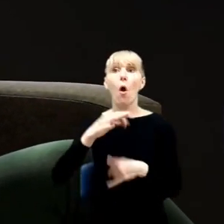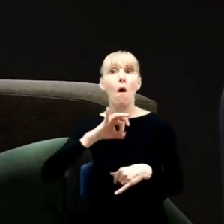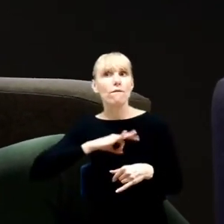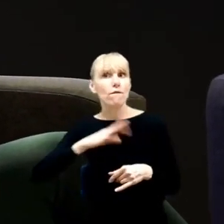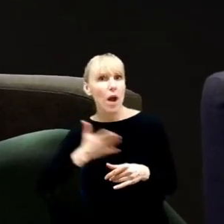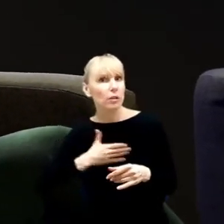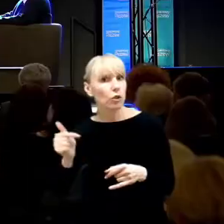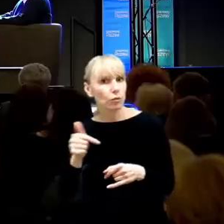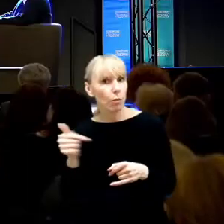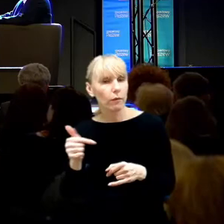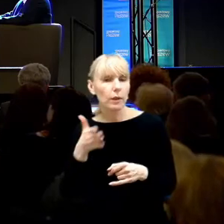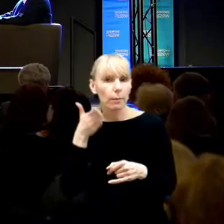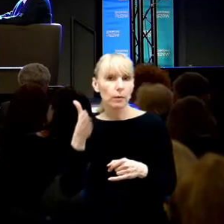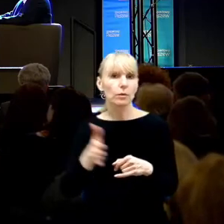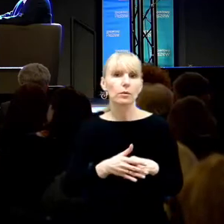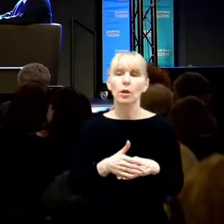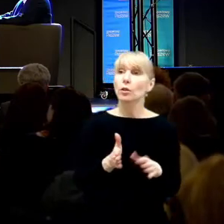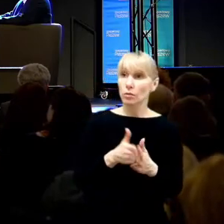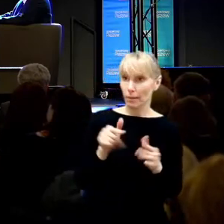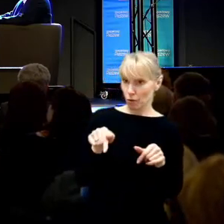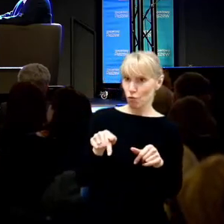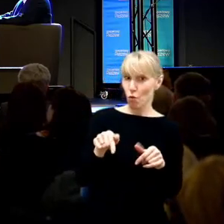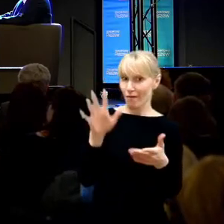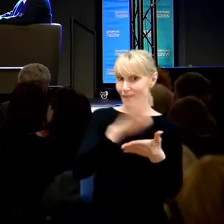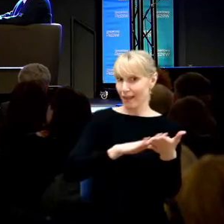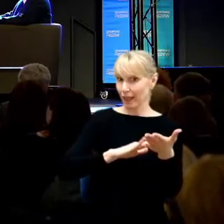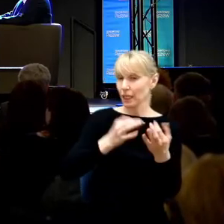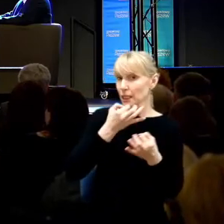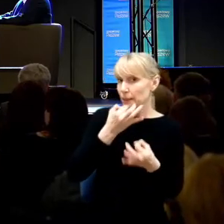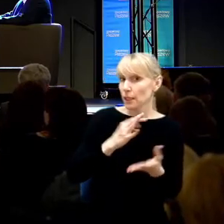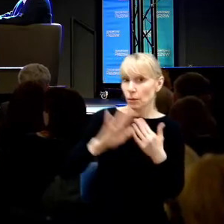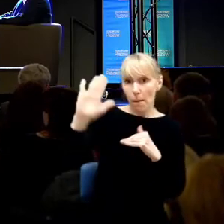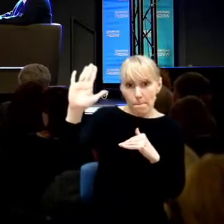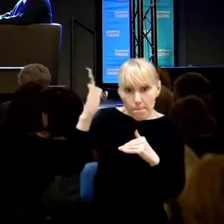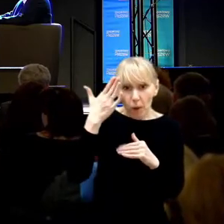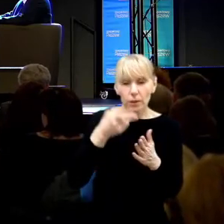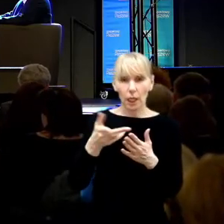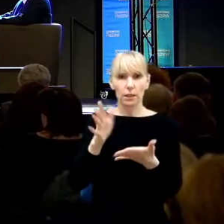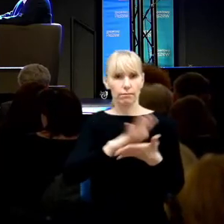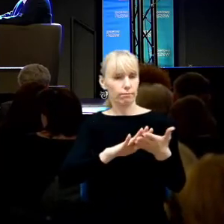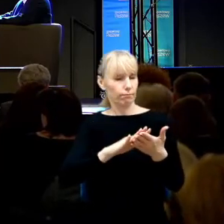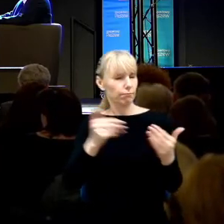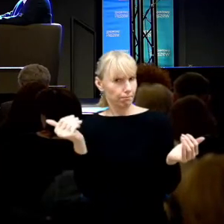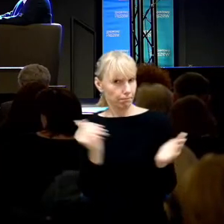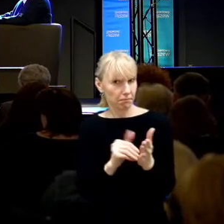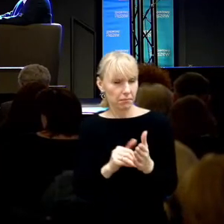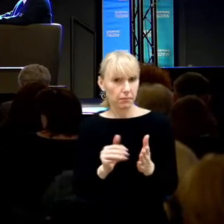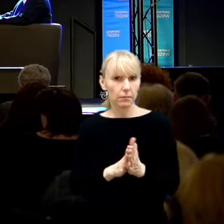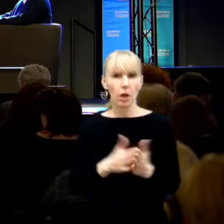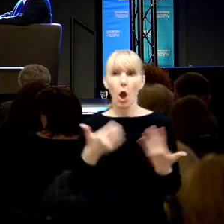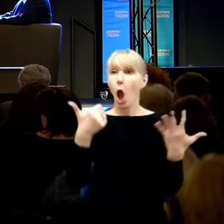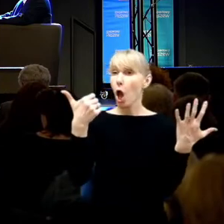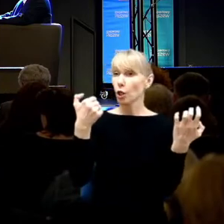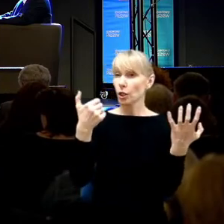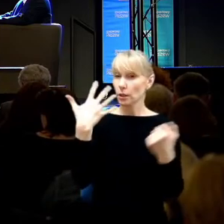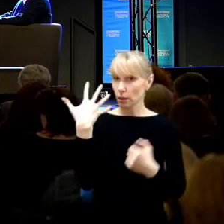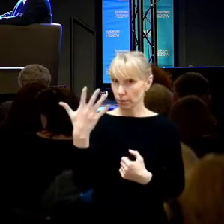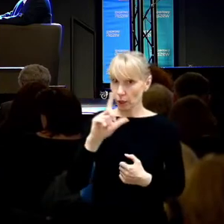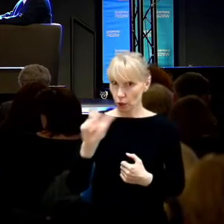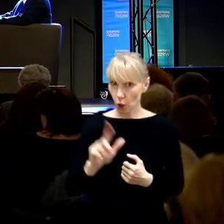żeby poznać ich preferencje. W ciągu miesiąca ankieta została wypełniona przez 605 osób, a więc dość duży wskaźnik.